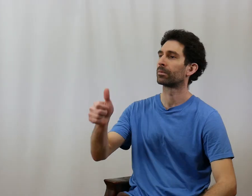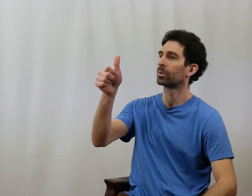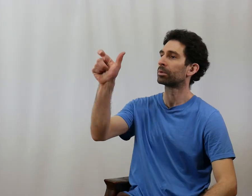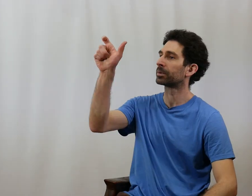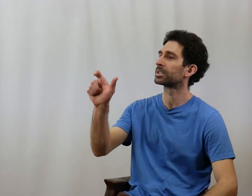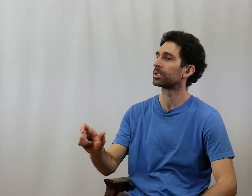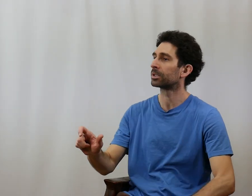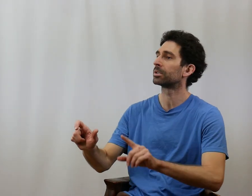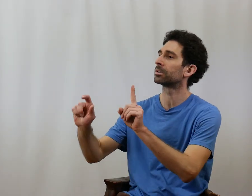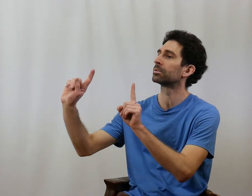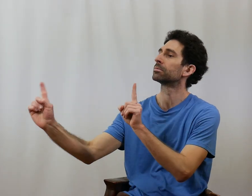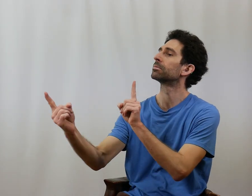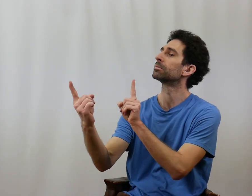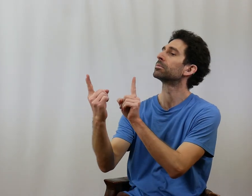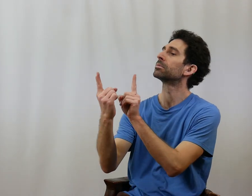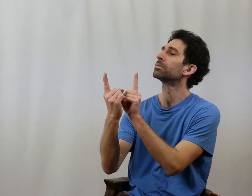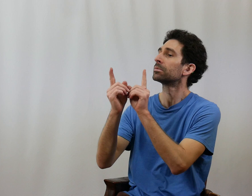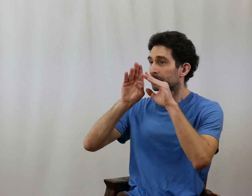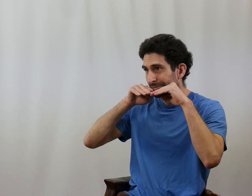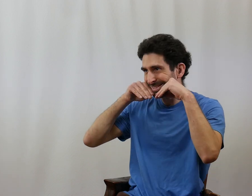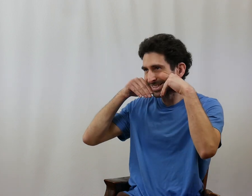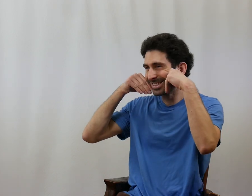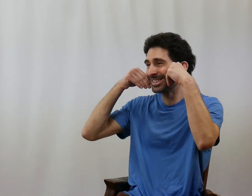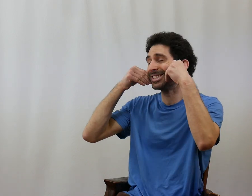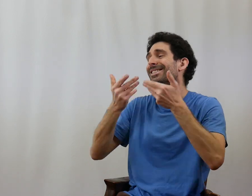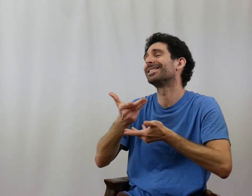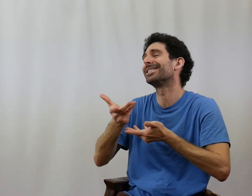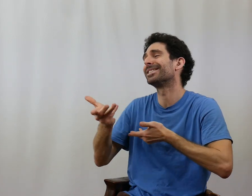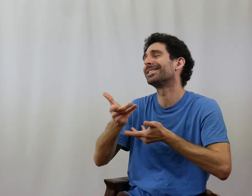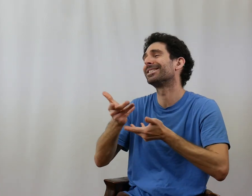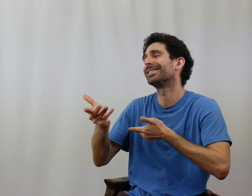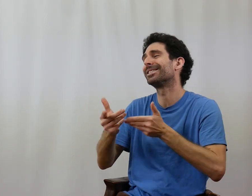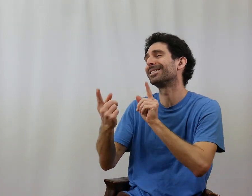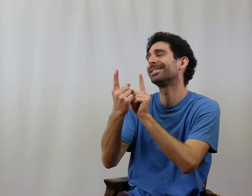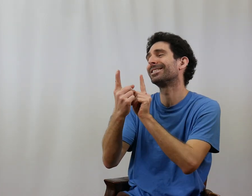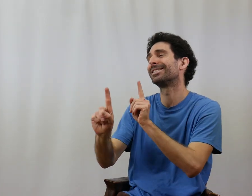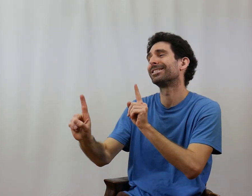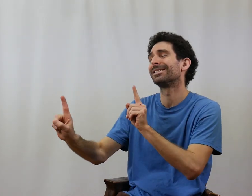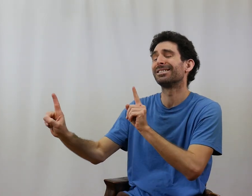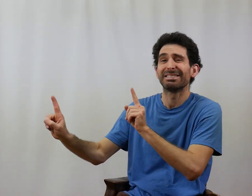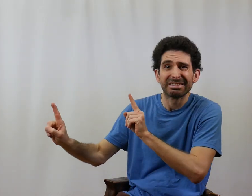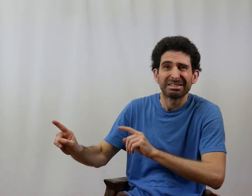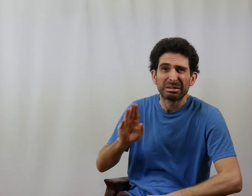Une personne échange en souriant avec une autre personne puis, celle-ci partie,